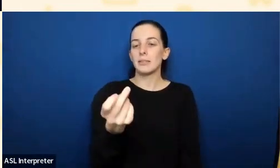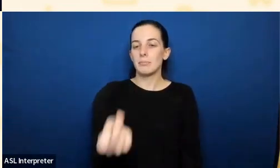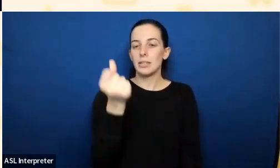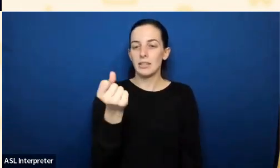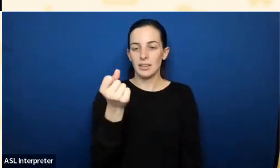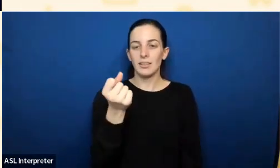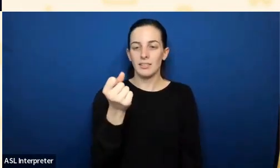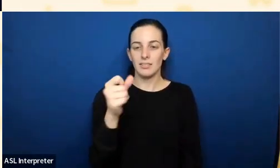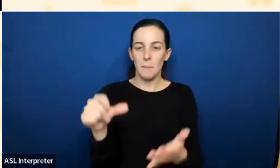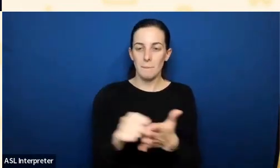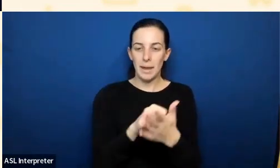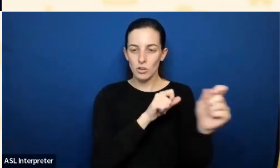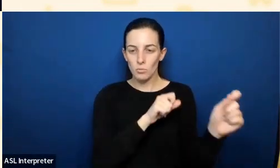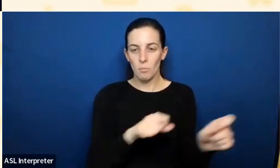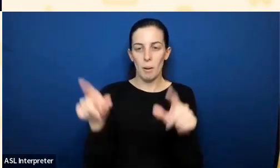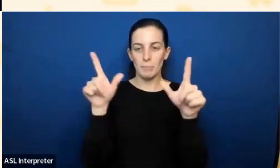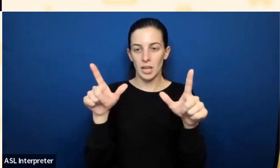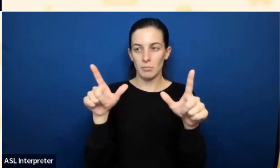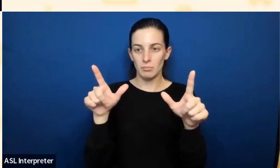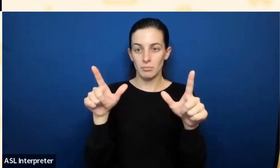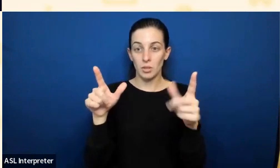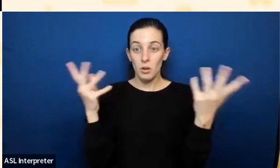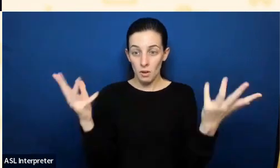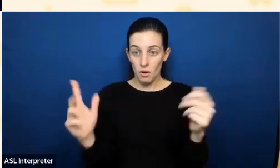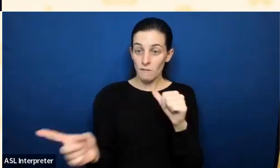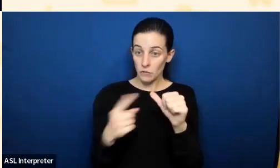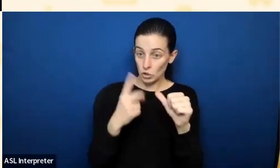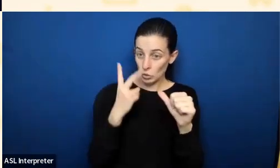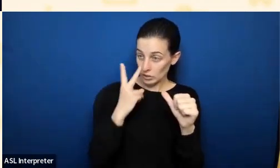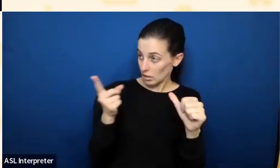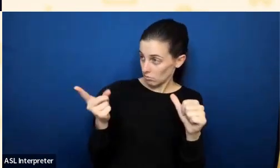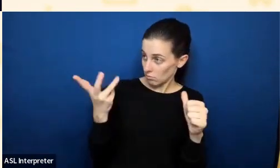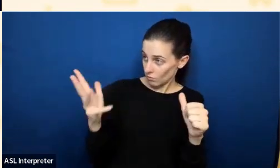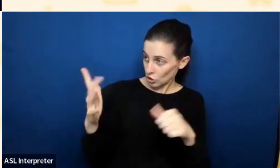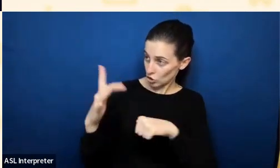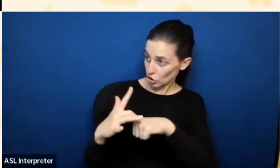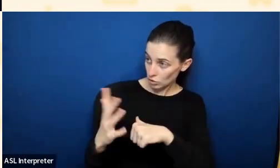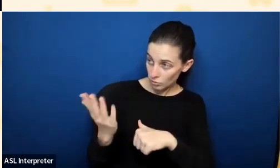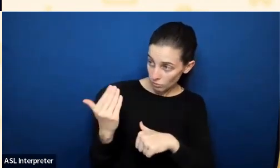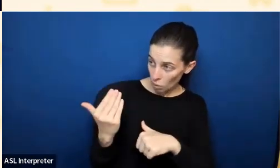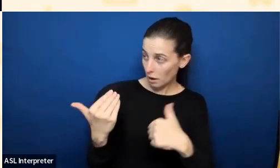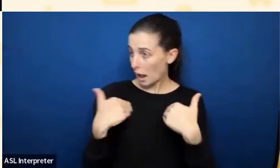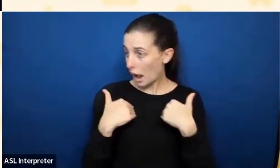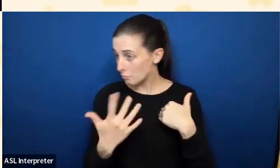Y luego lo que hacemos es ver si hay un estado de animación. Si no, reproducimos o pausamos según la configuración.